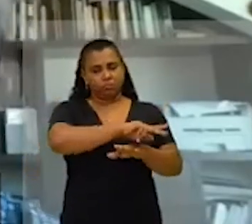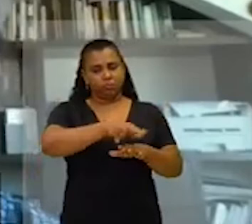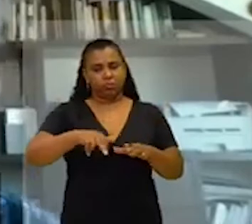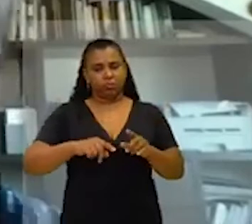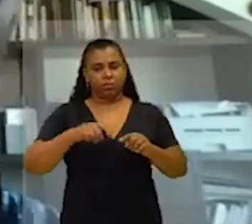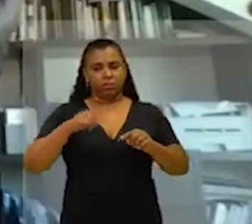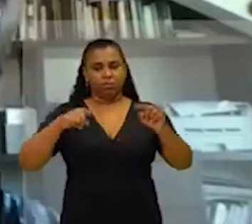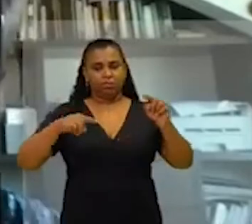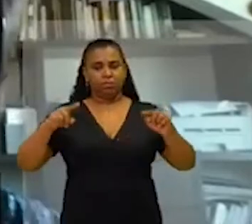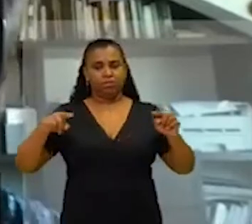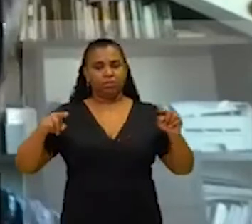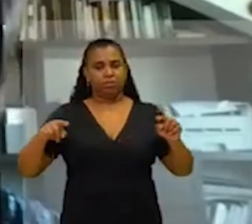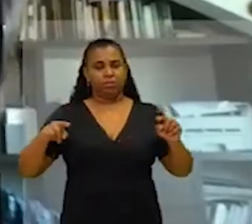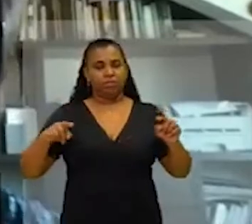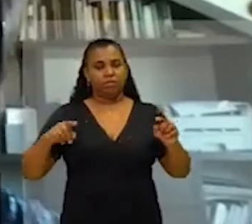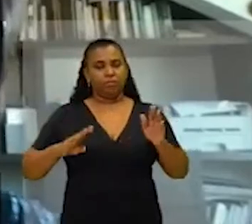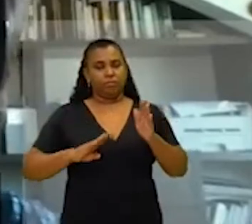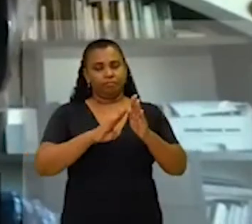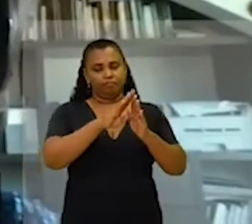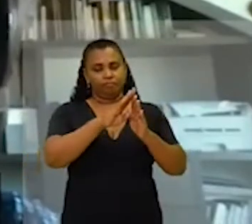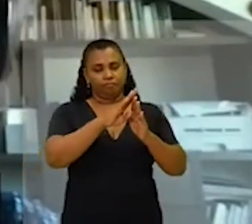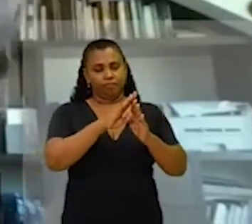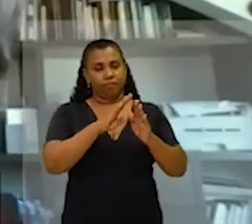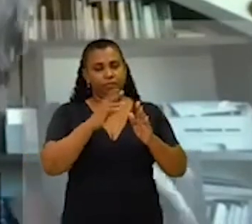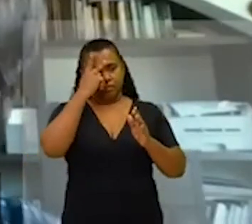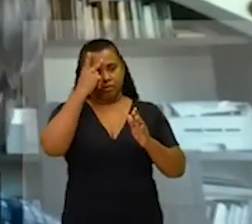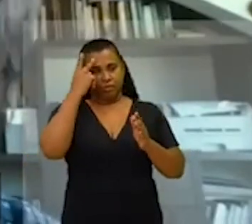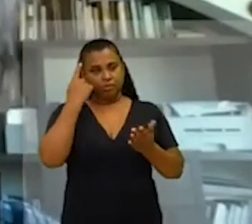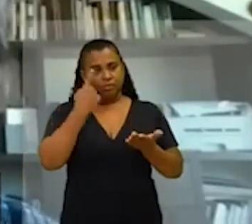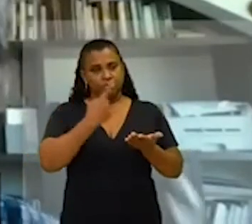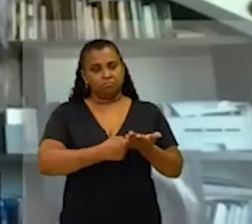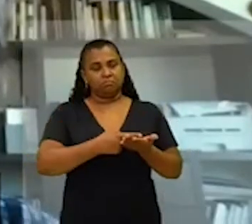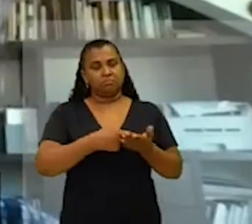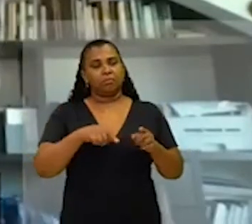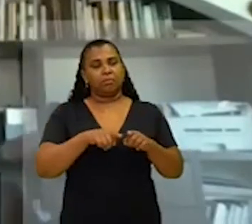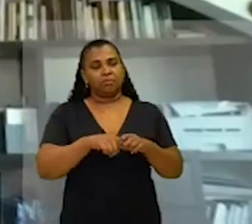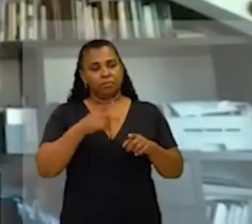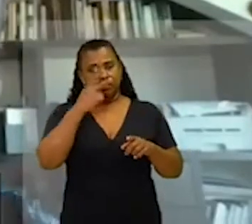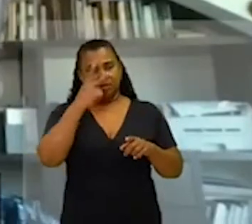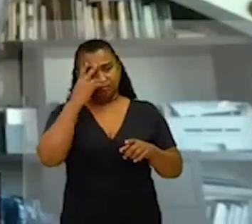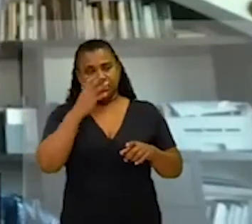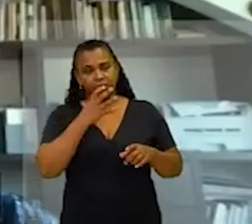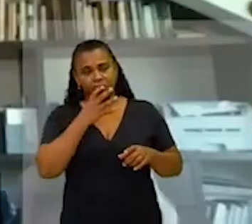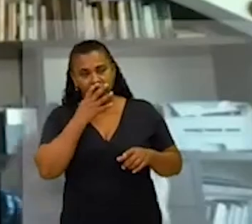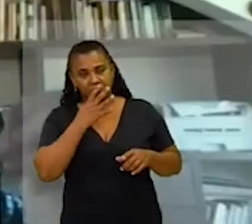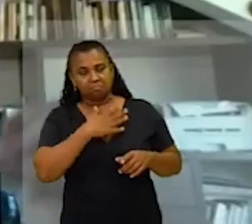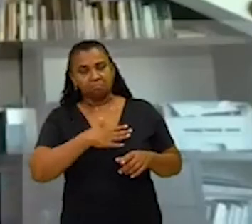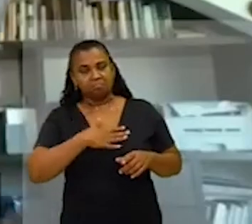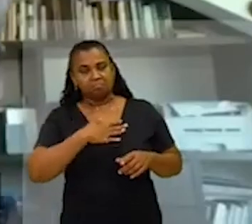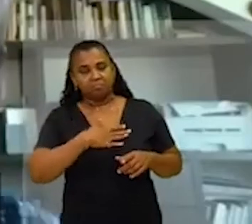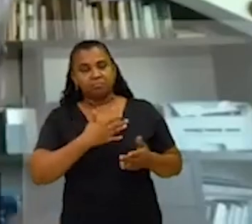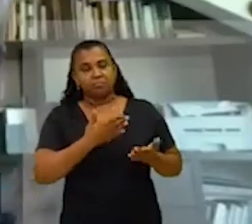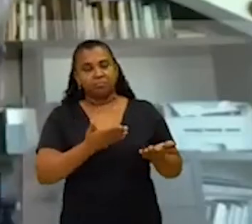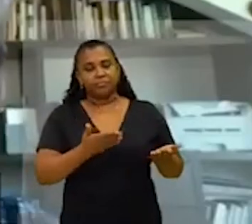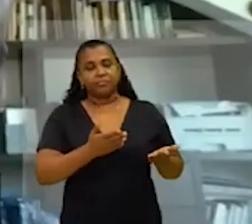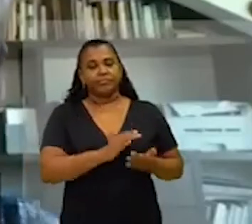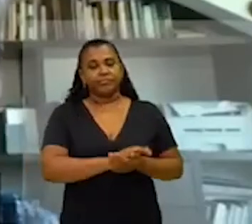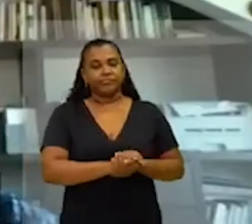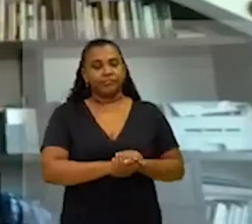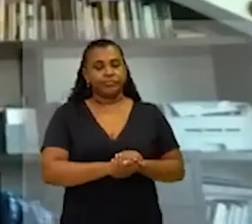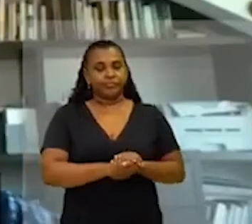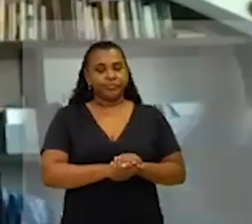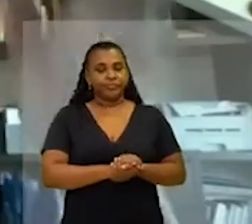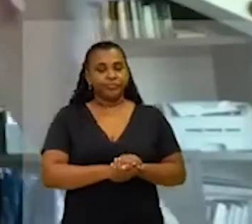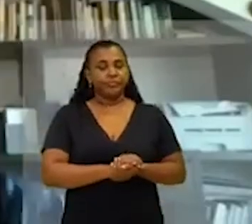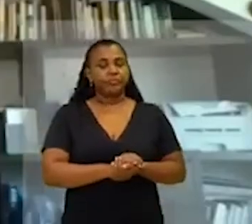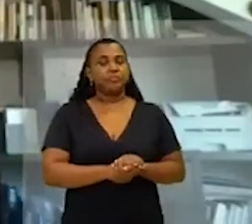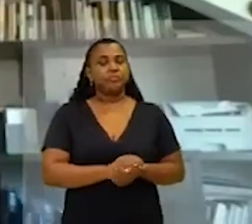de filiados e simpatizantes e Nemo Estadual São em grande parte dependente dos repasses